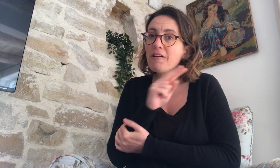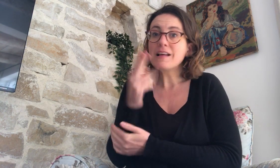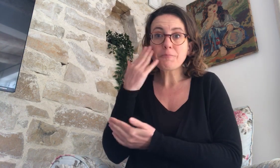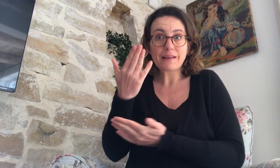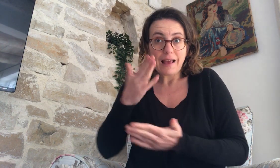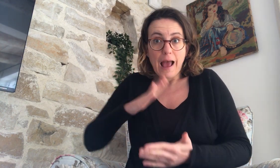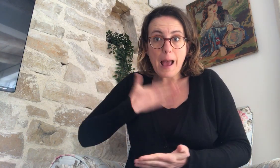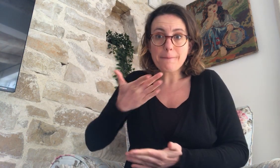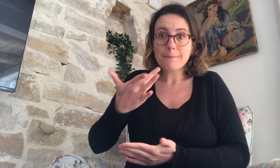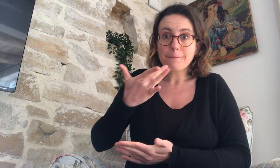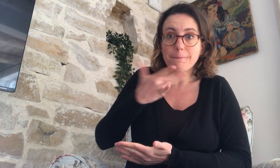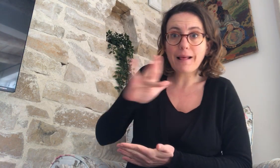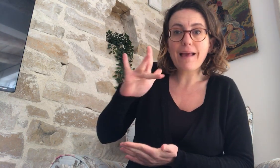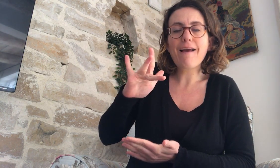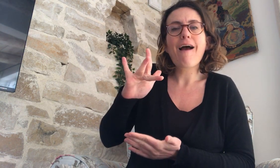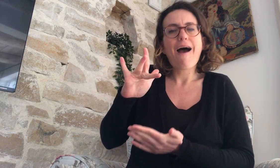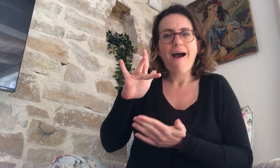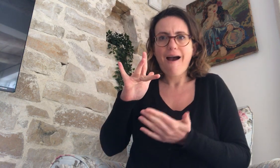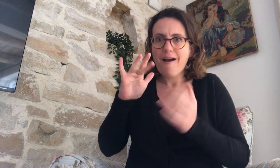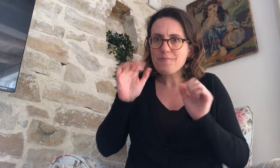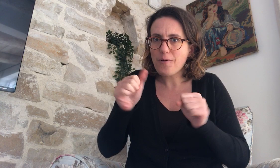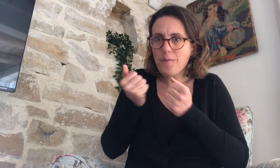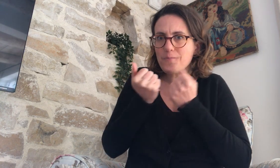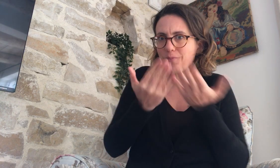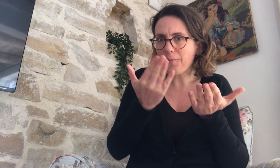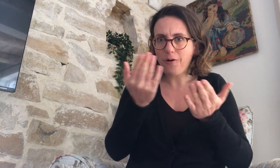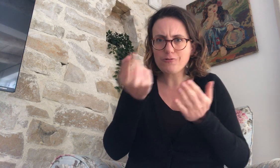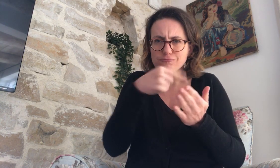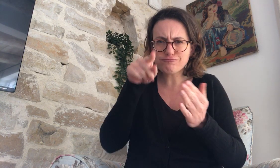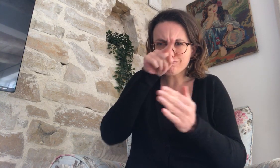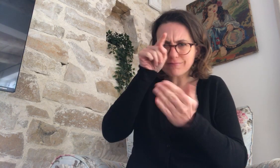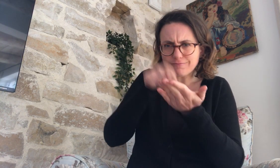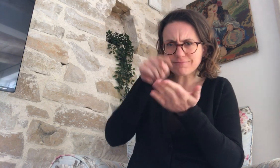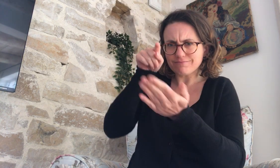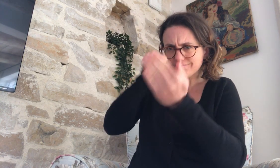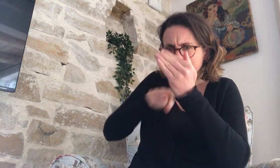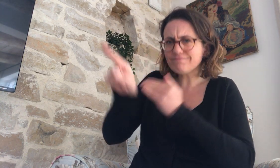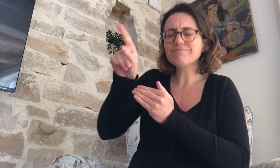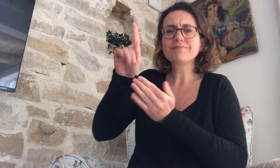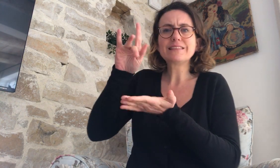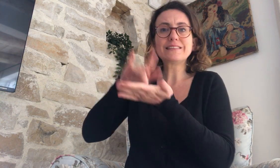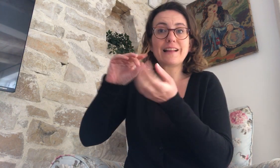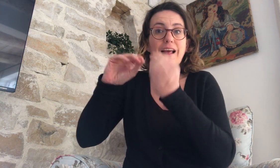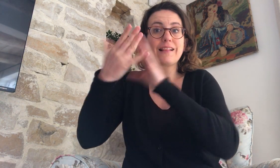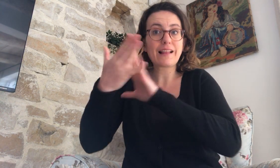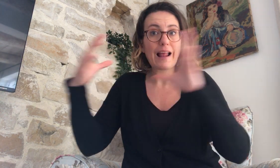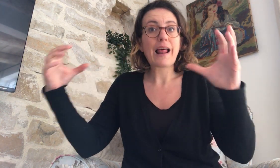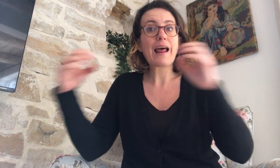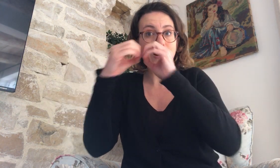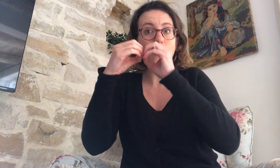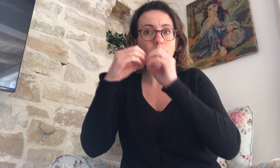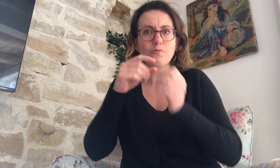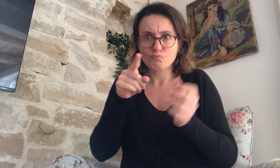Si "Viggo" vous plaît, vous pouvez vous rendre sur notre site internet Inclood